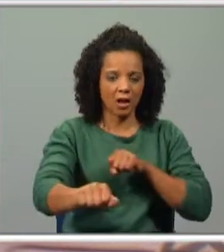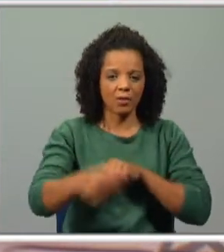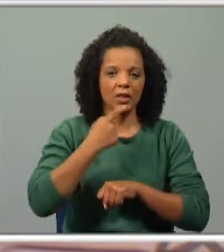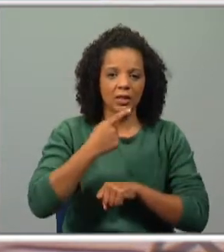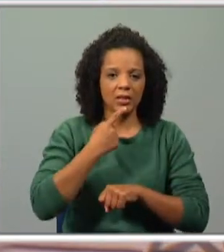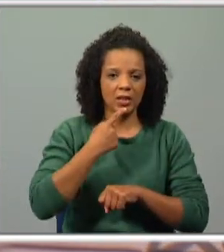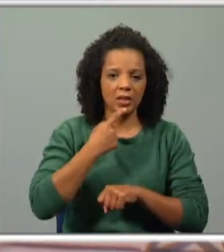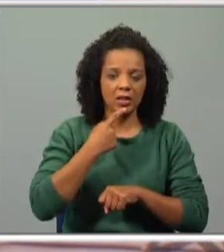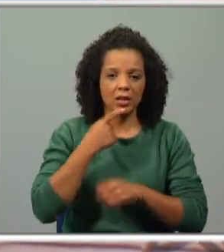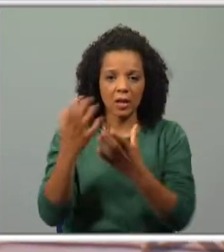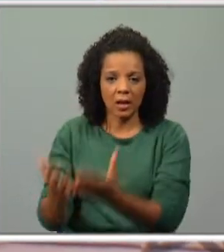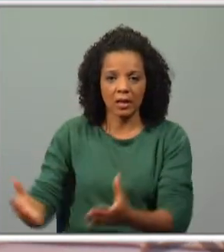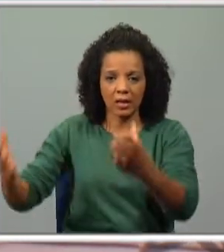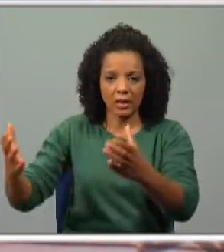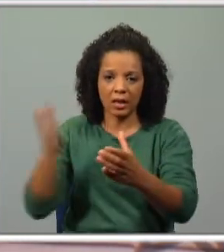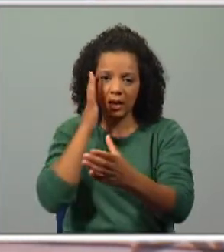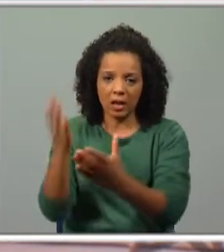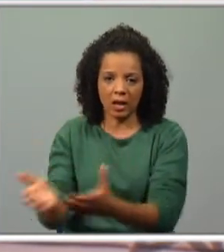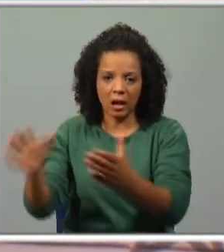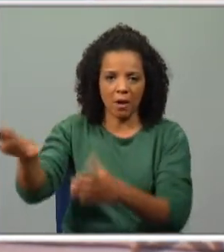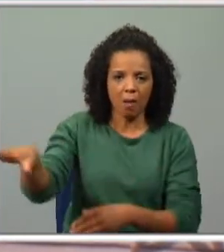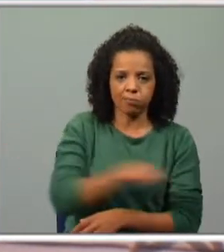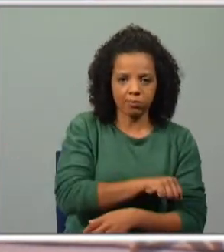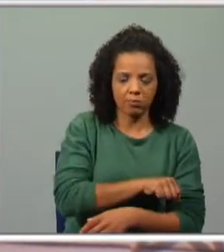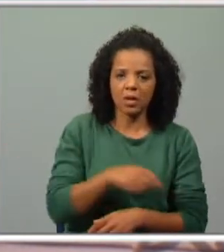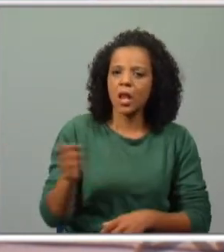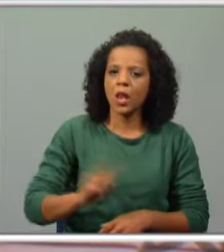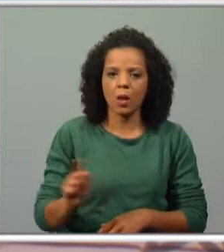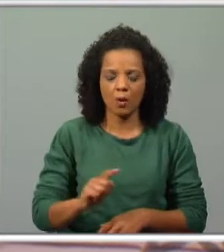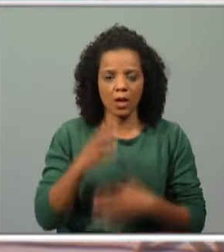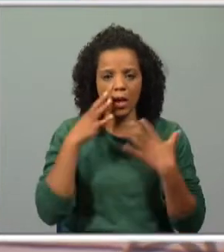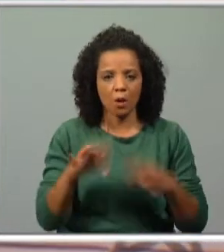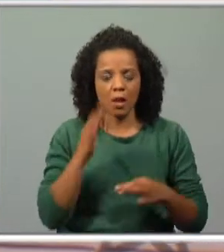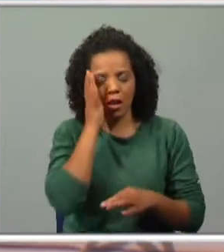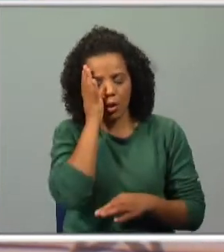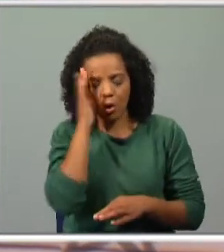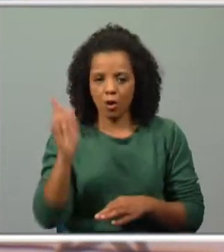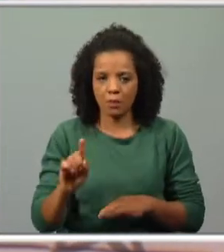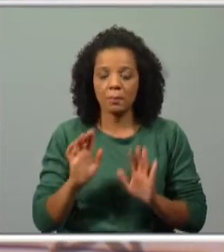berço de marfim portanto não era o berço onde ele normalmente dormia mas era uma 象牙搖籃，所以它不是搖籃他平時睡覺的地方，但那是